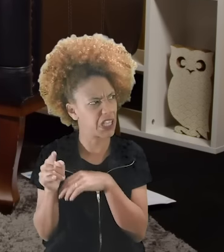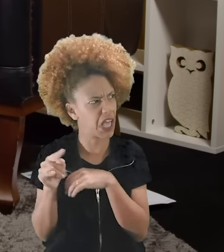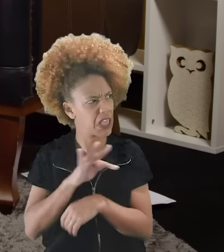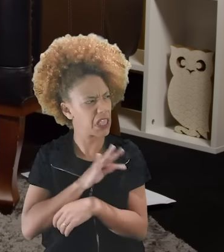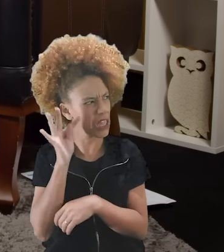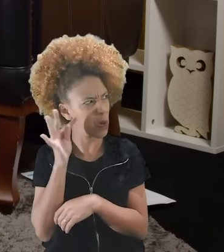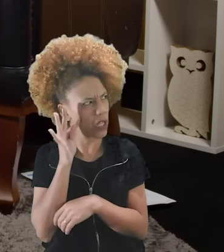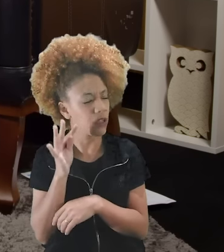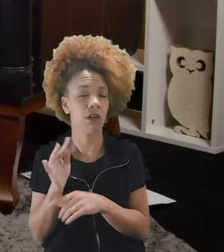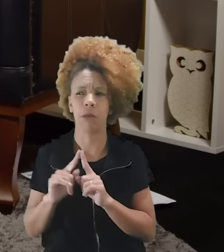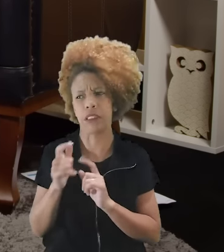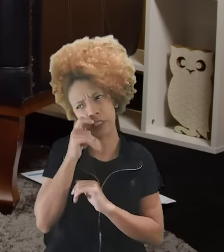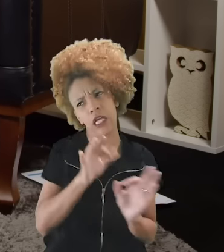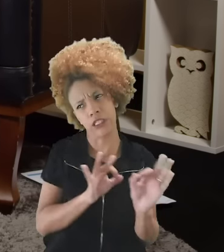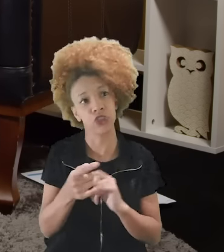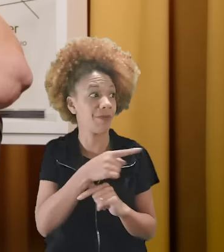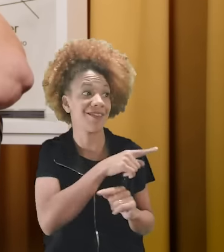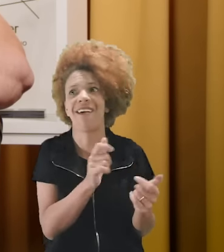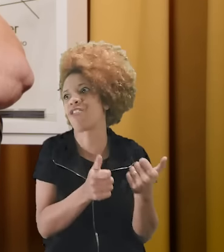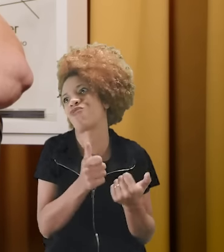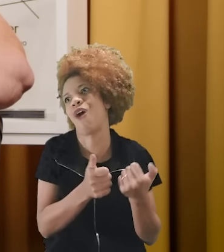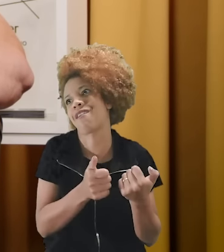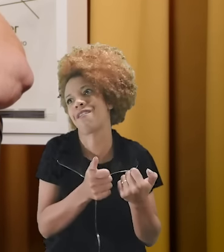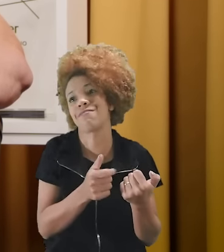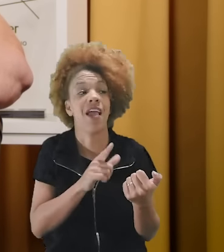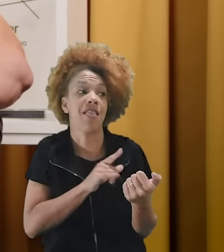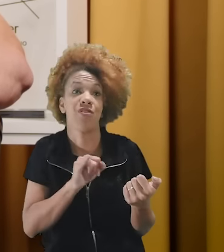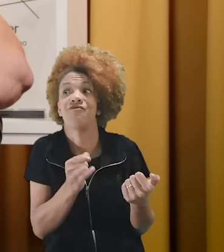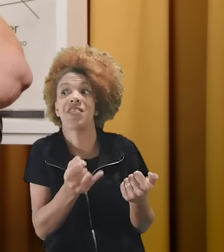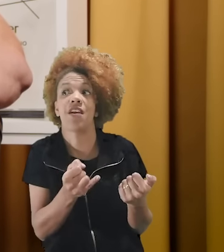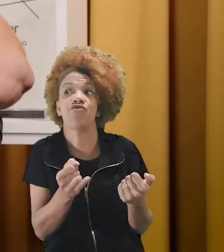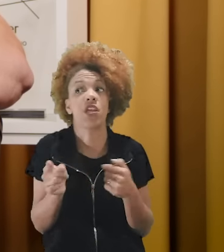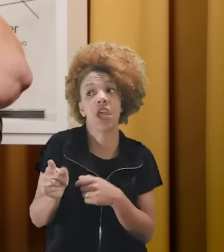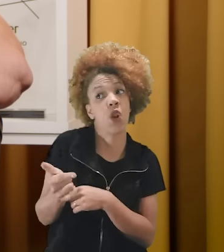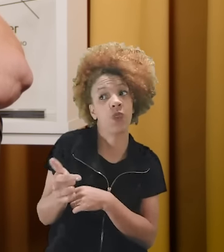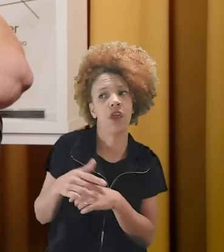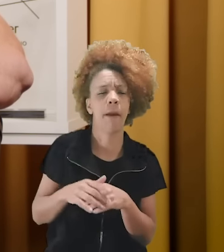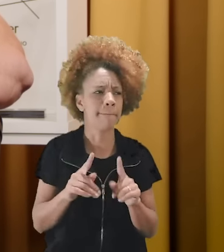deve ter assistido né assistido mas ela joga ela tem uma vantagem que o cara tem mas ele falou aqui